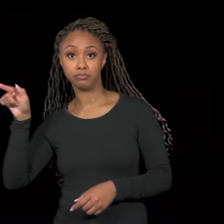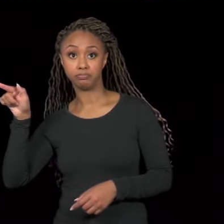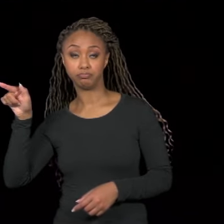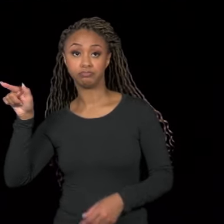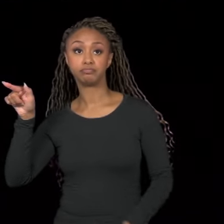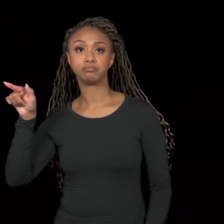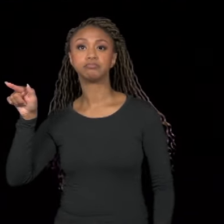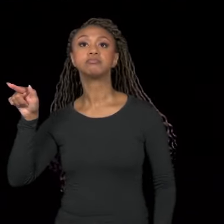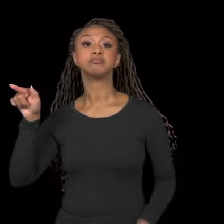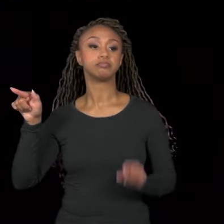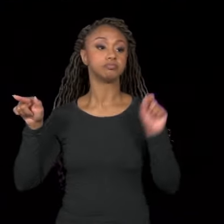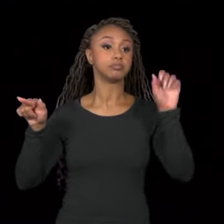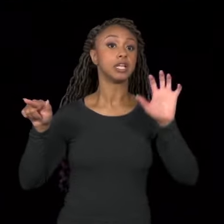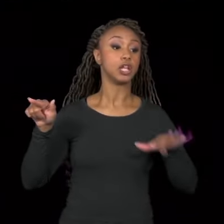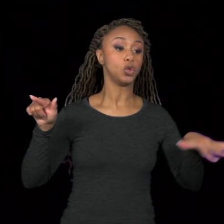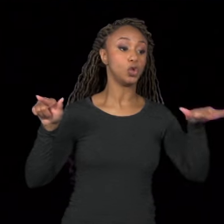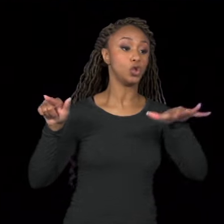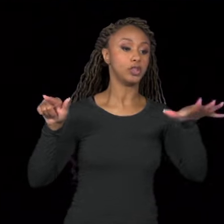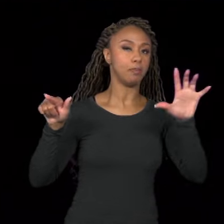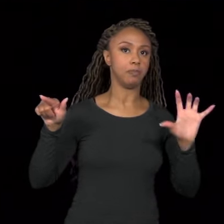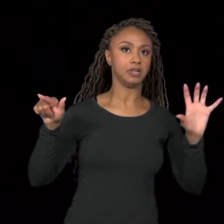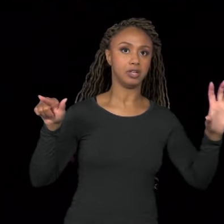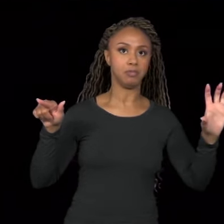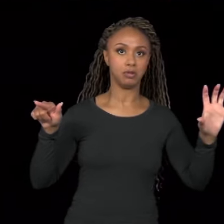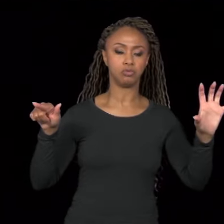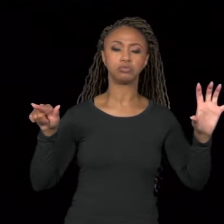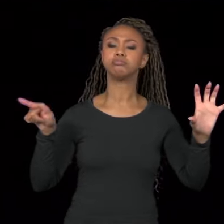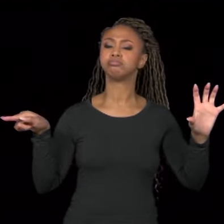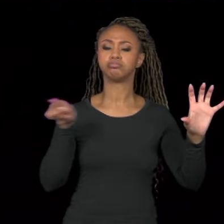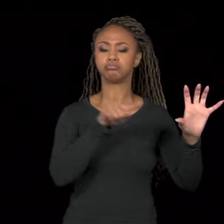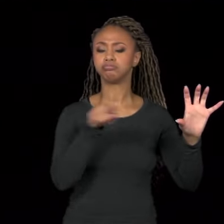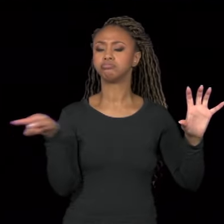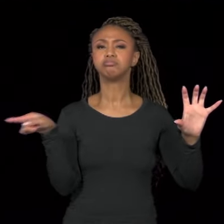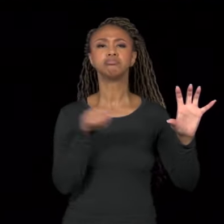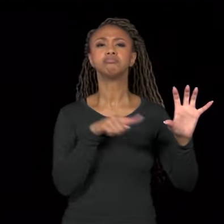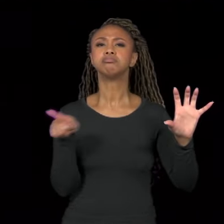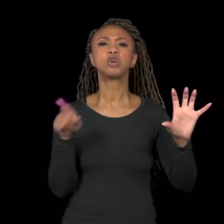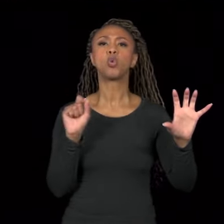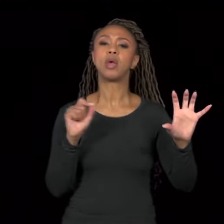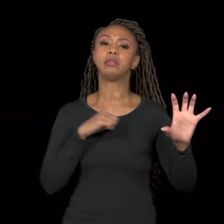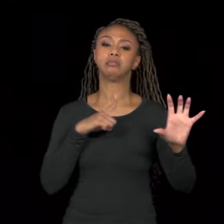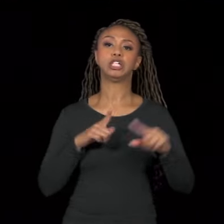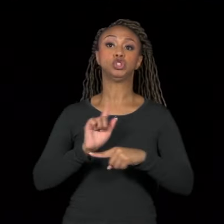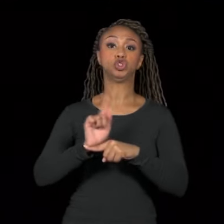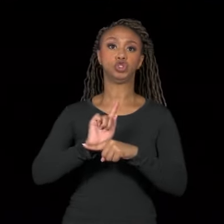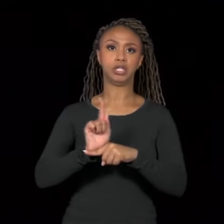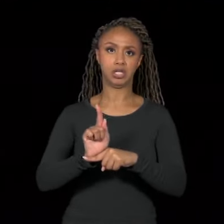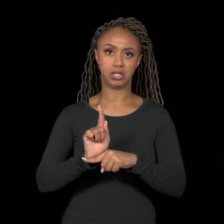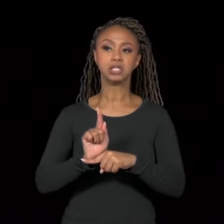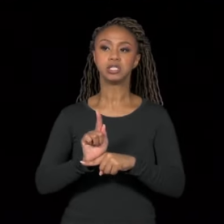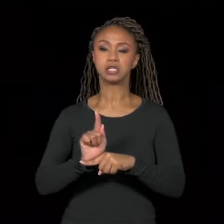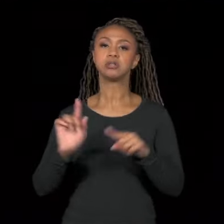"DEPARTAMENTO", EU VOU TRABALHANDO A GERÊNCIA. ENTÃO, ACABEI DE FALAR, QUE UM FUNCIONÁRIO GERENCIA UM DEPARTAMENTO E UM DEPARTAMENTO É